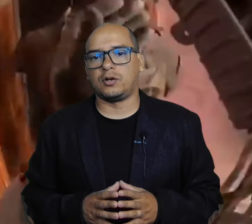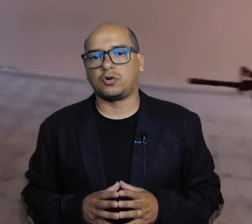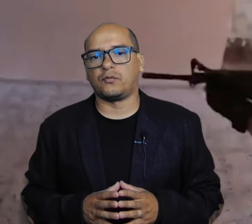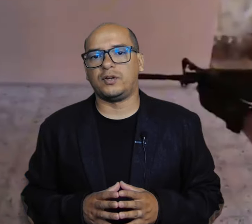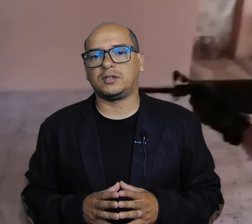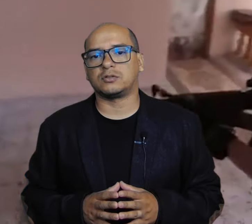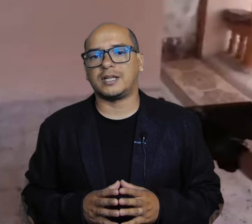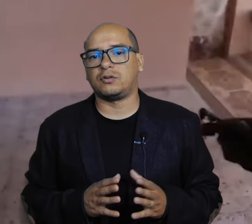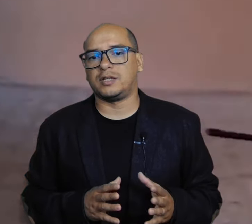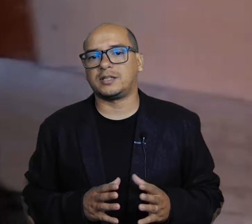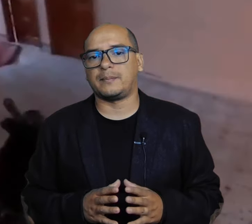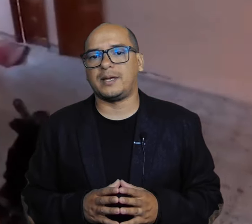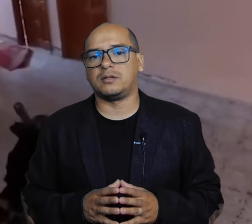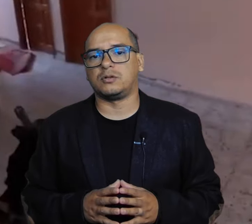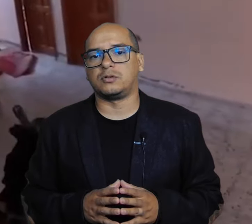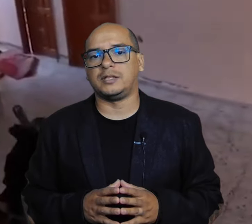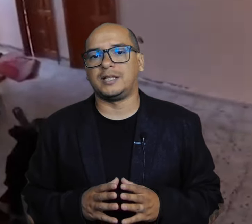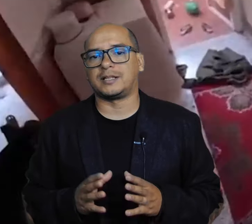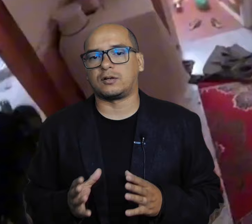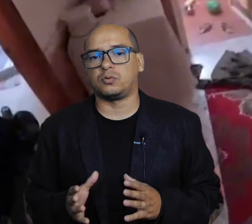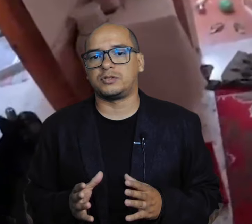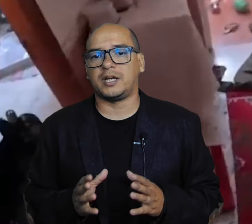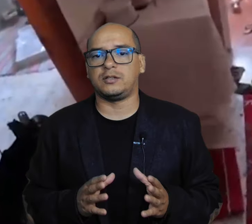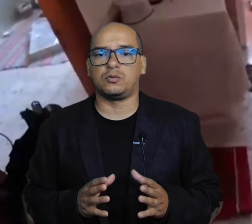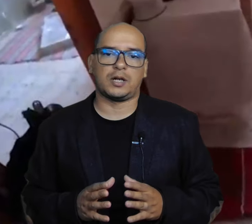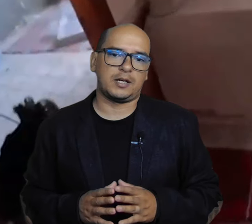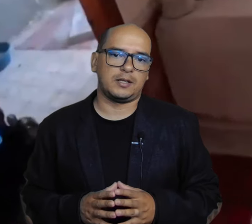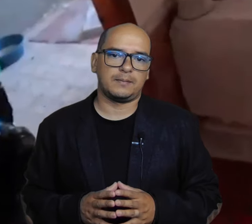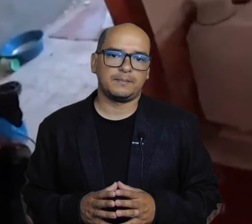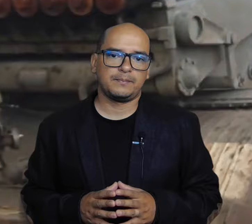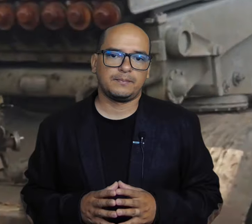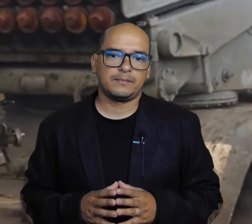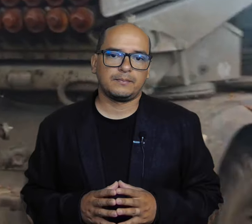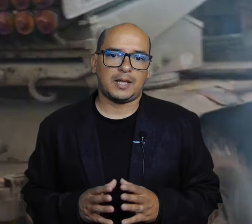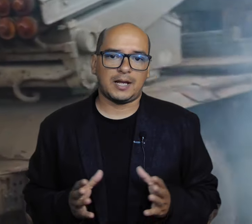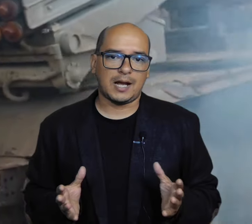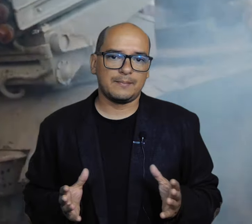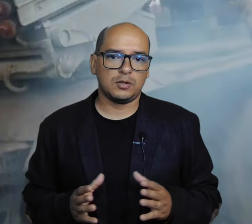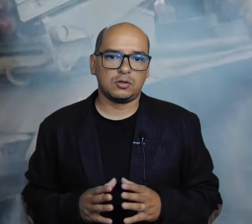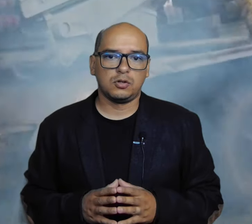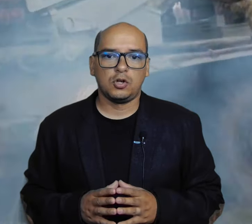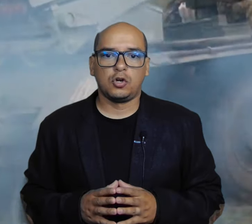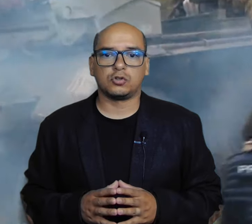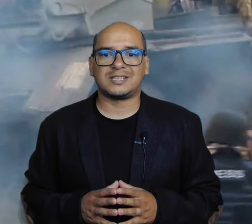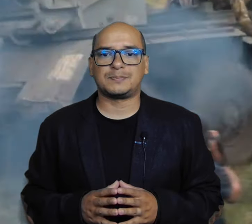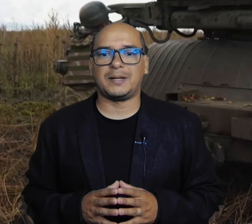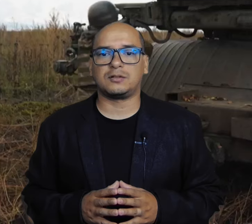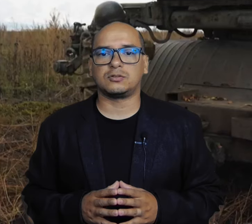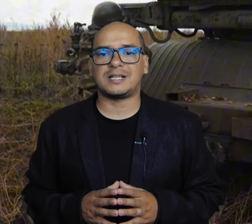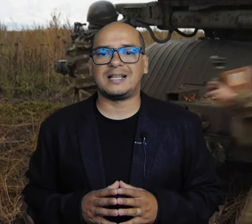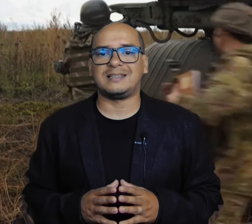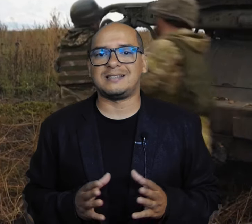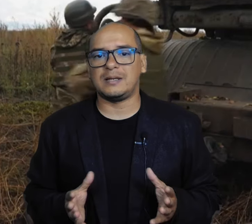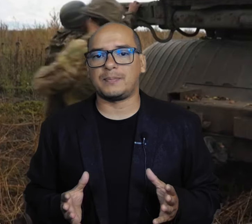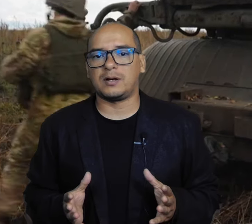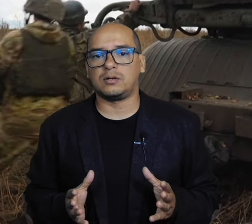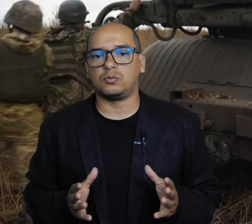los conflictos en Oriente medio y entre Rusia y Ucrania en cambio los expertos anticipan un